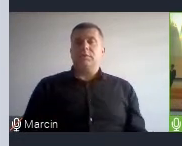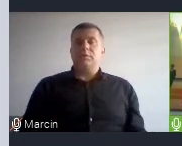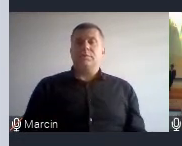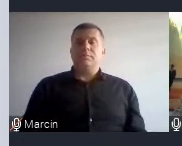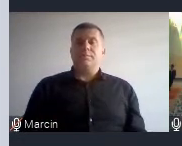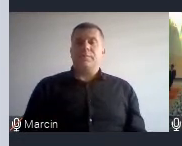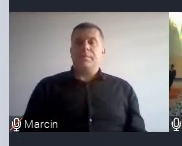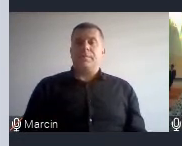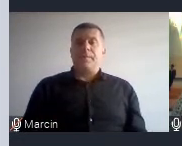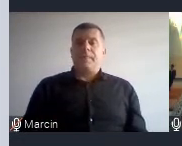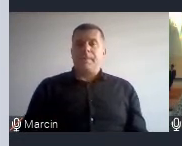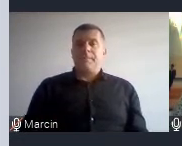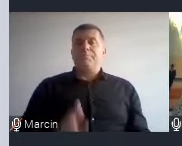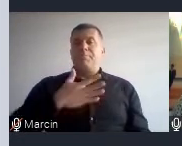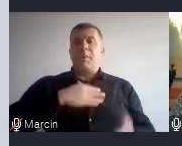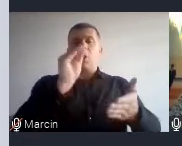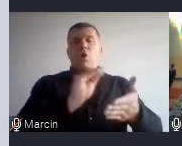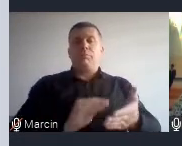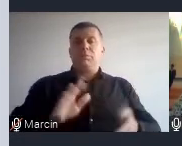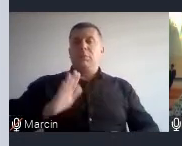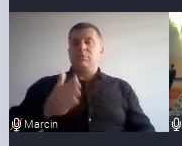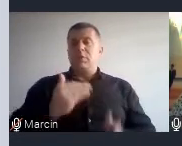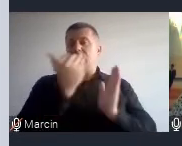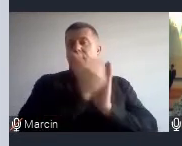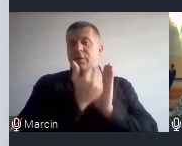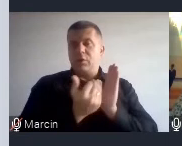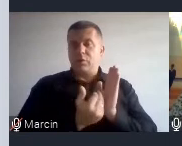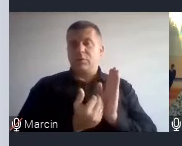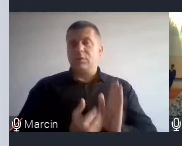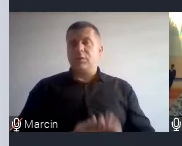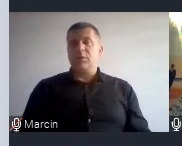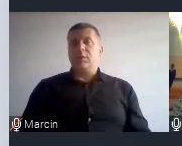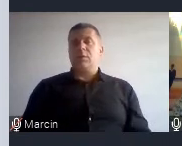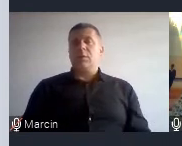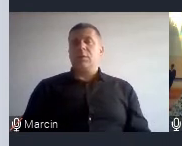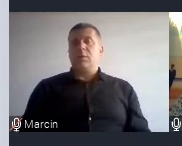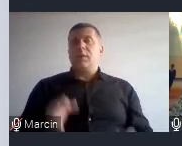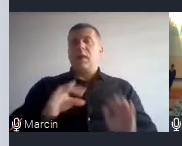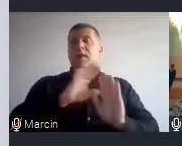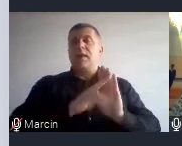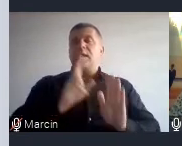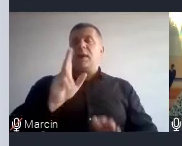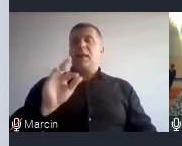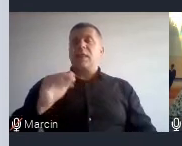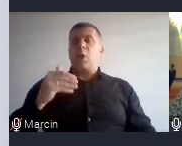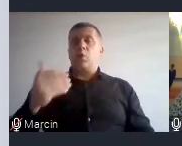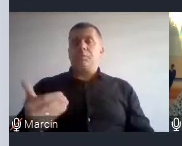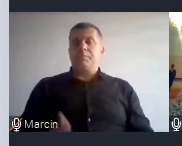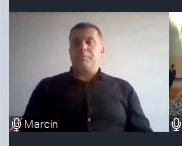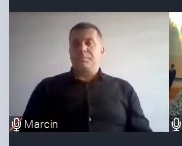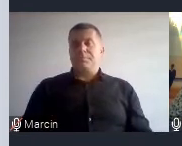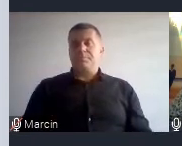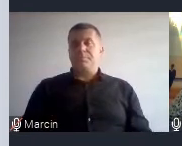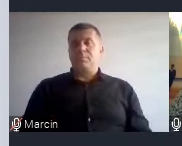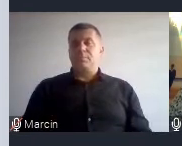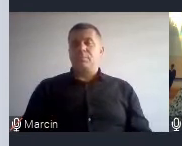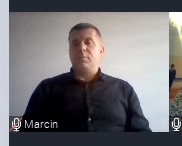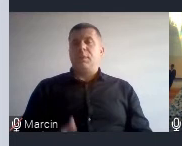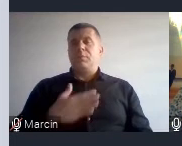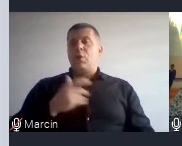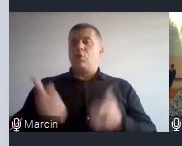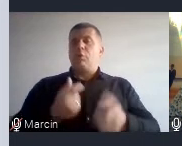. I teraz tak: mamy opis przedmiotu, warunki i teraz kryteria. Kryteria będą nam różnicować oferty.